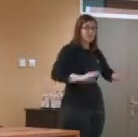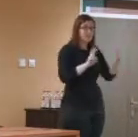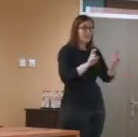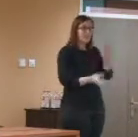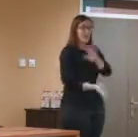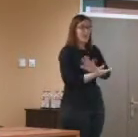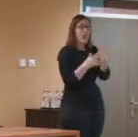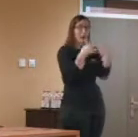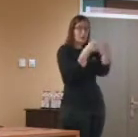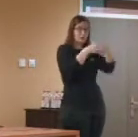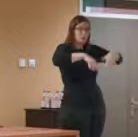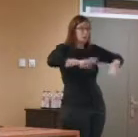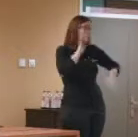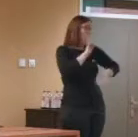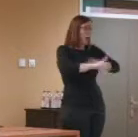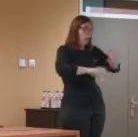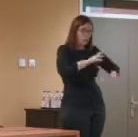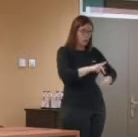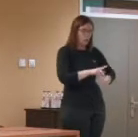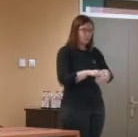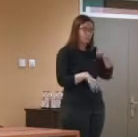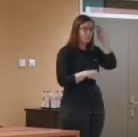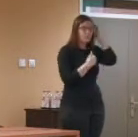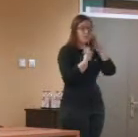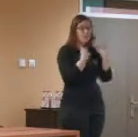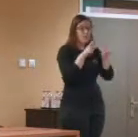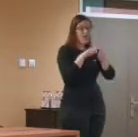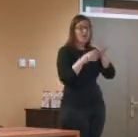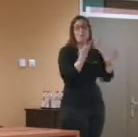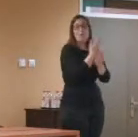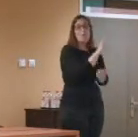a mí me dicen en Madrid, ¿qué pasa en Valencia, por qué Valencia es diferente? Eso pasa en todos los sitios...